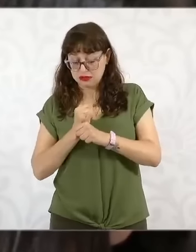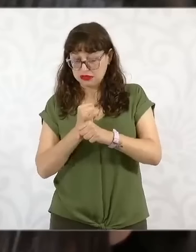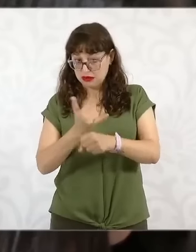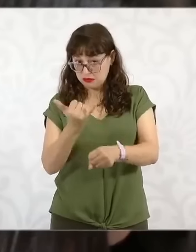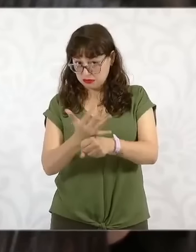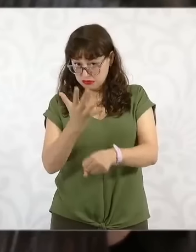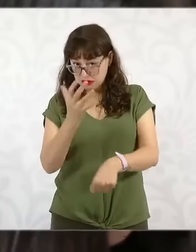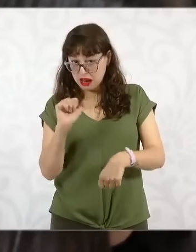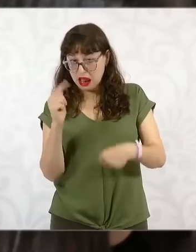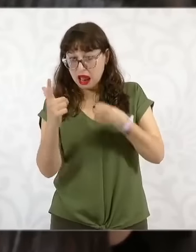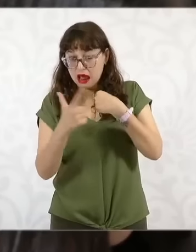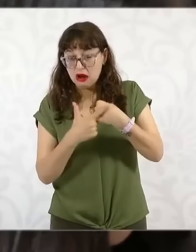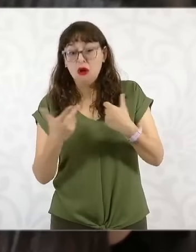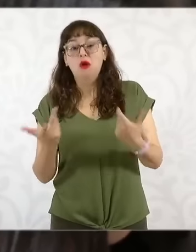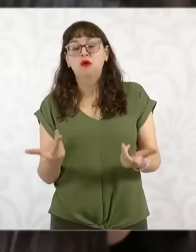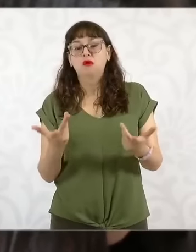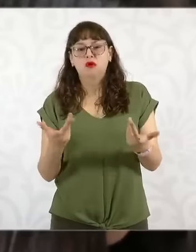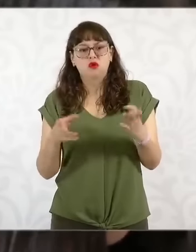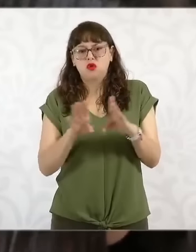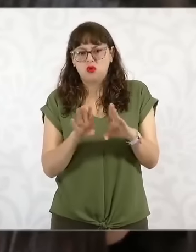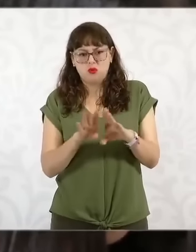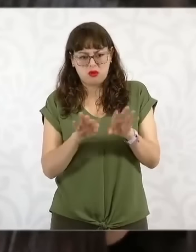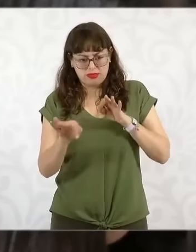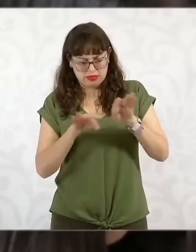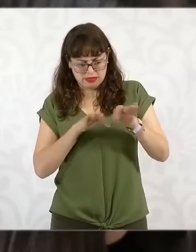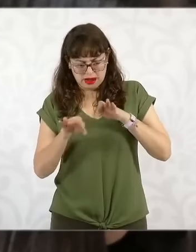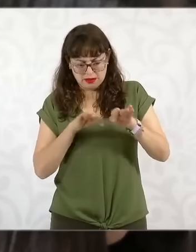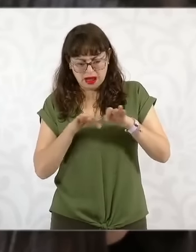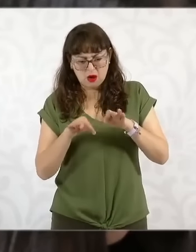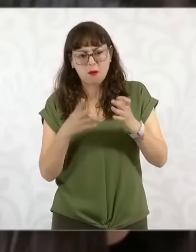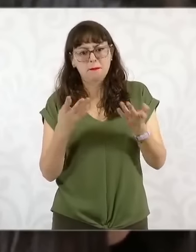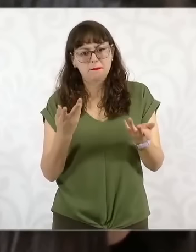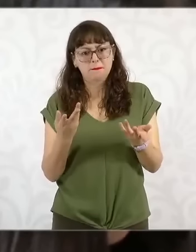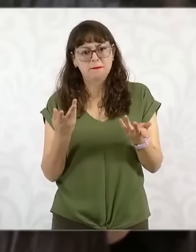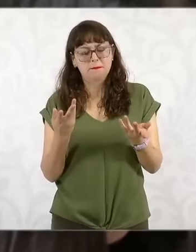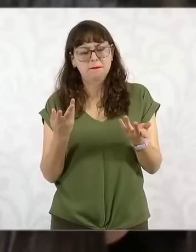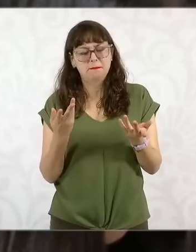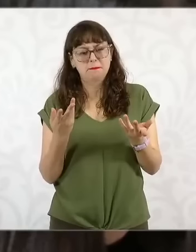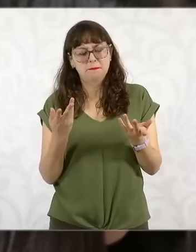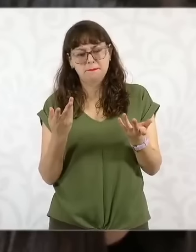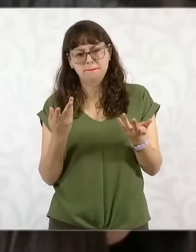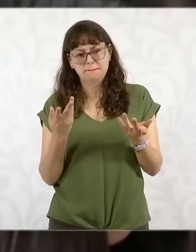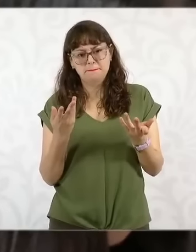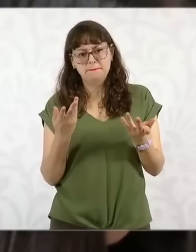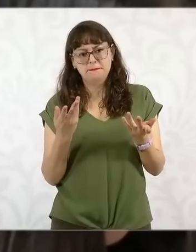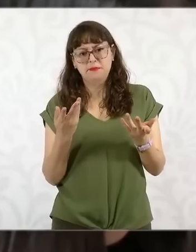cómo fue que le realmente trabajaron para pues para que el en este caso el sí el tema político